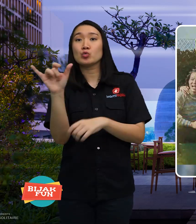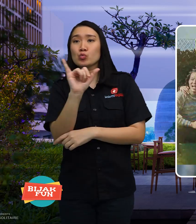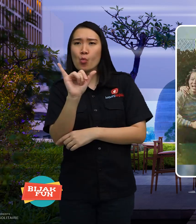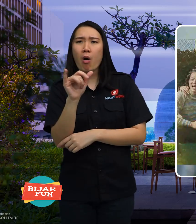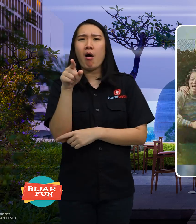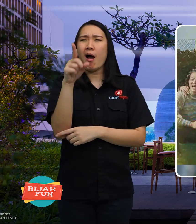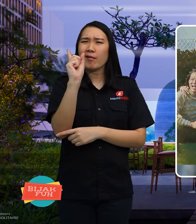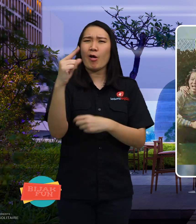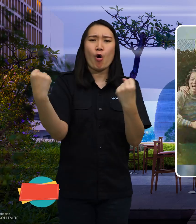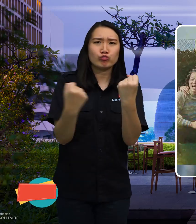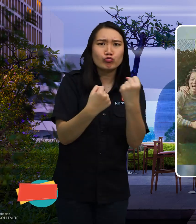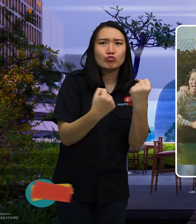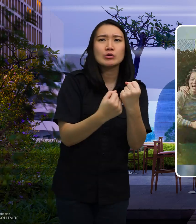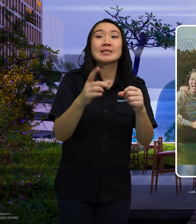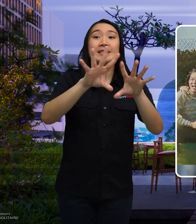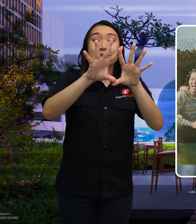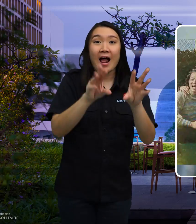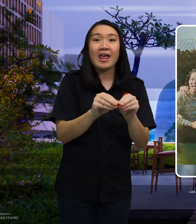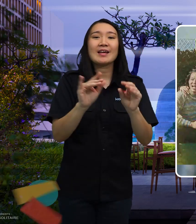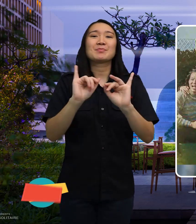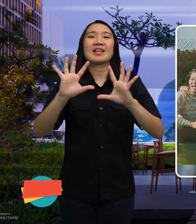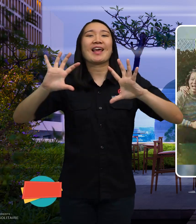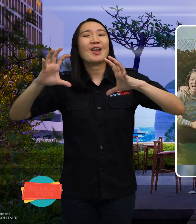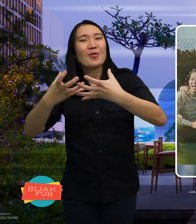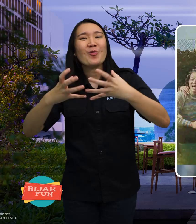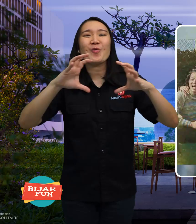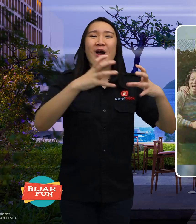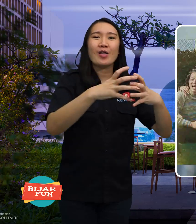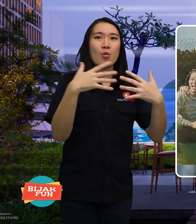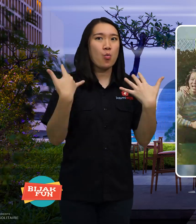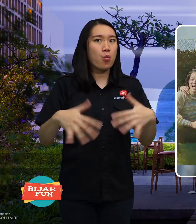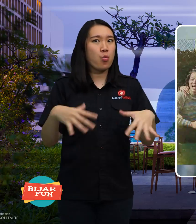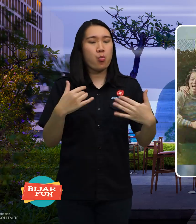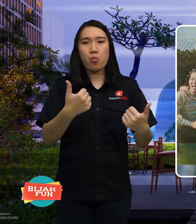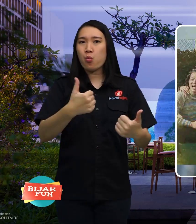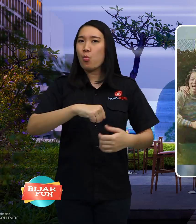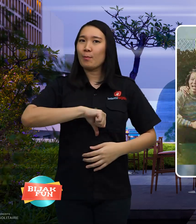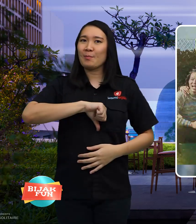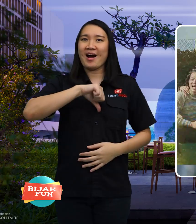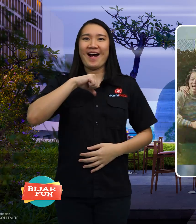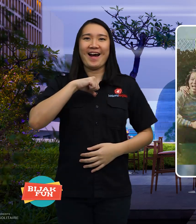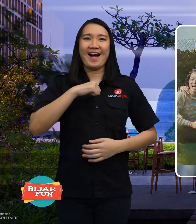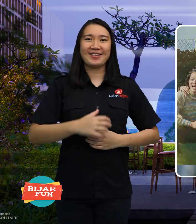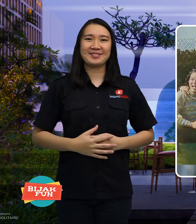juga mendukung sekalian reunian, wow bangga ya!